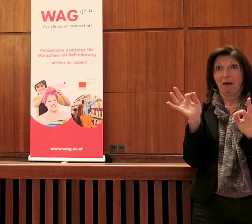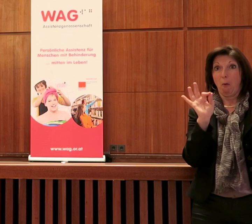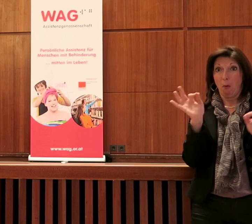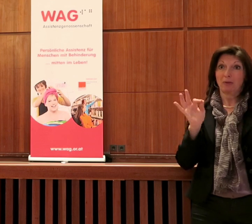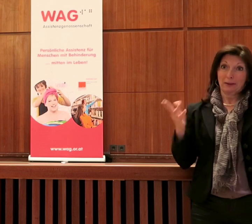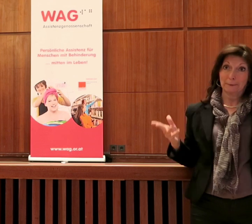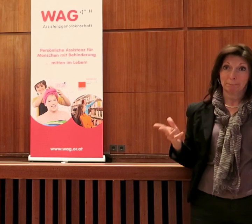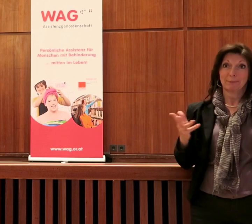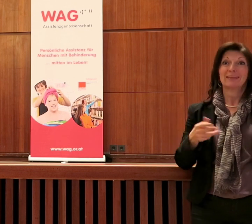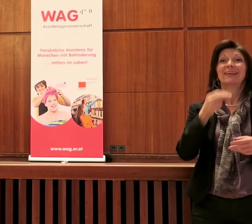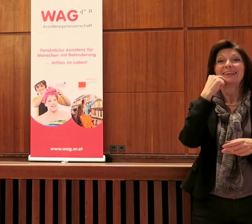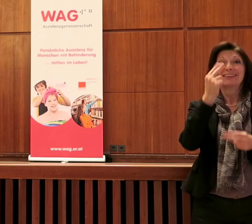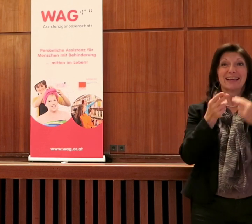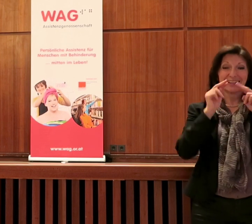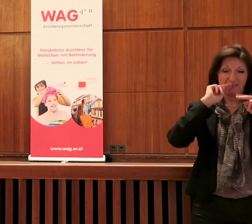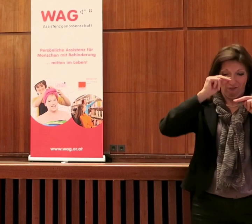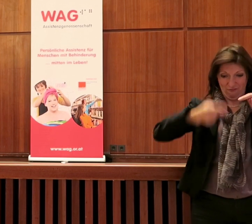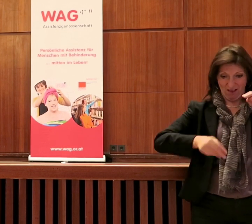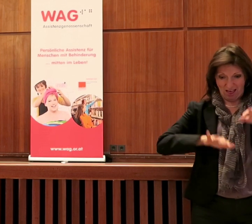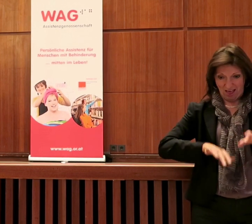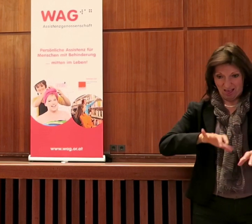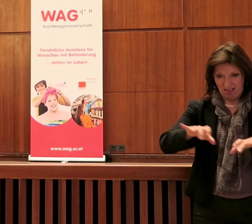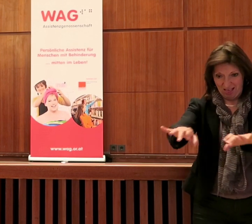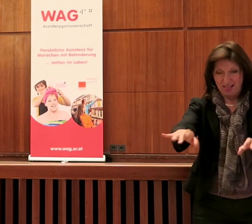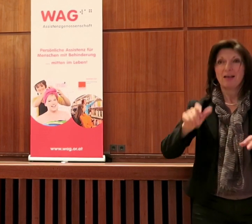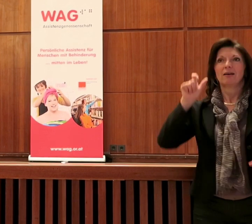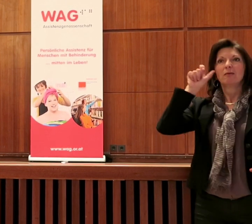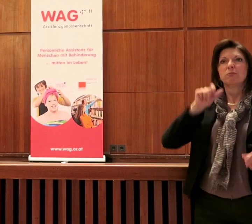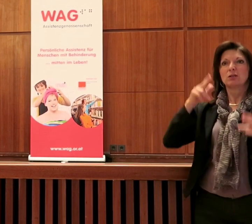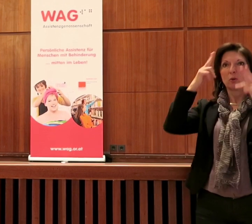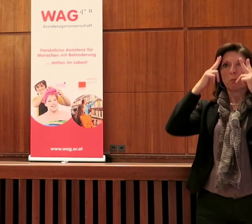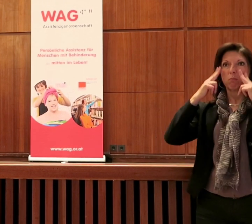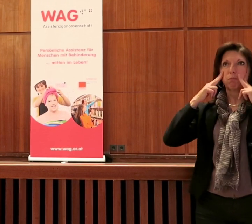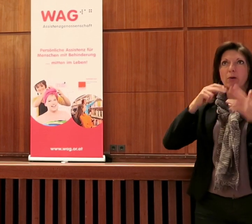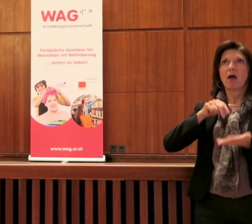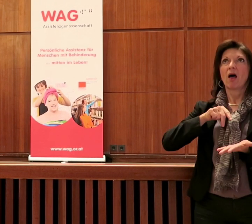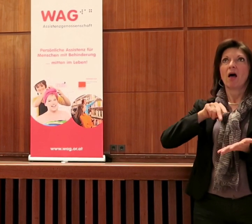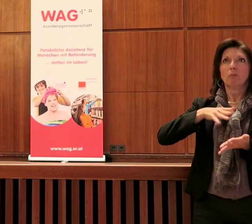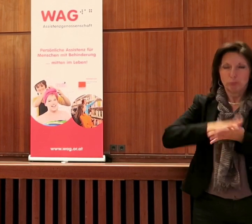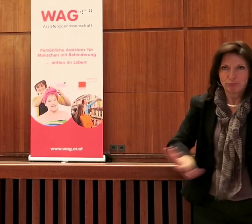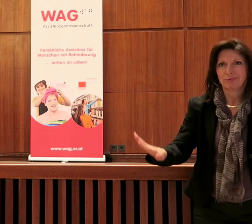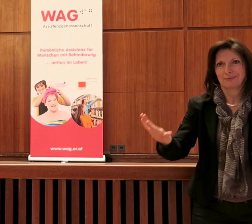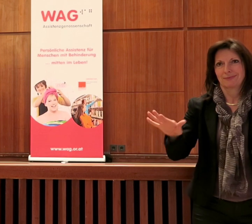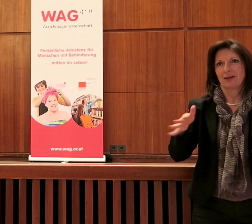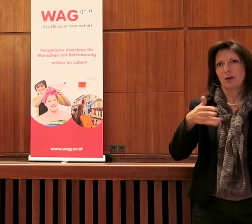[Lachen] Eine kritisches Thema ist Einkaufen.